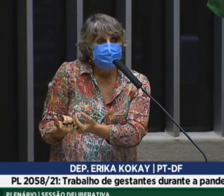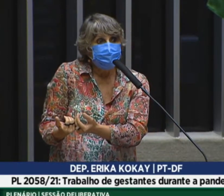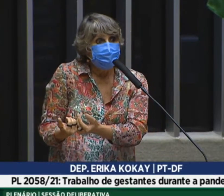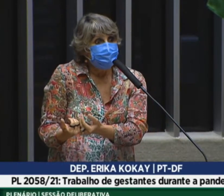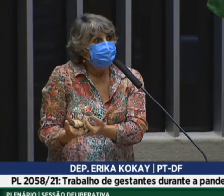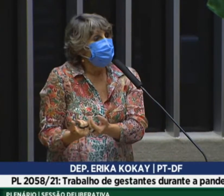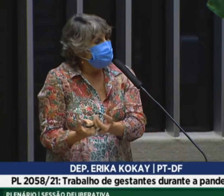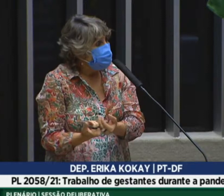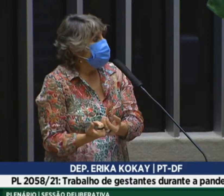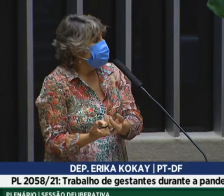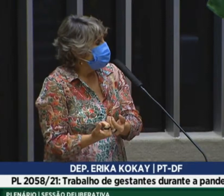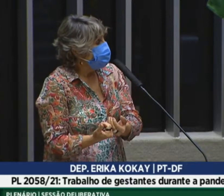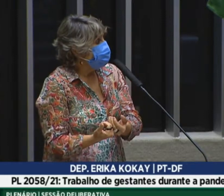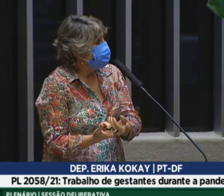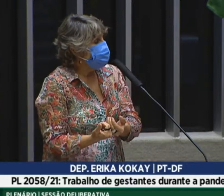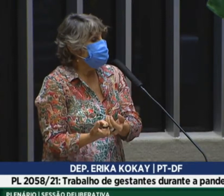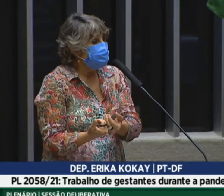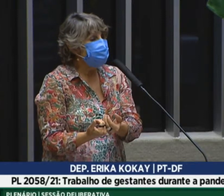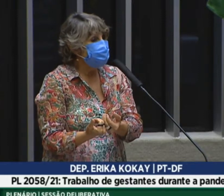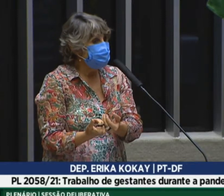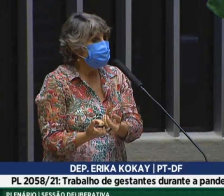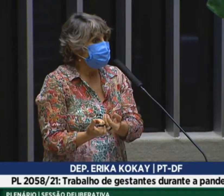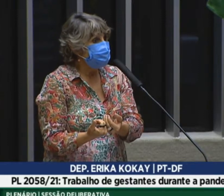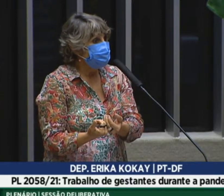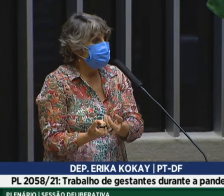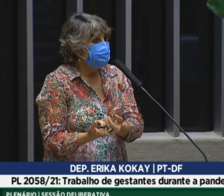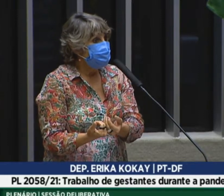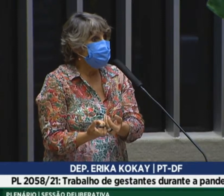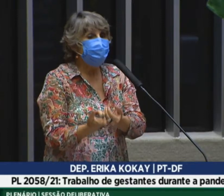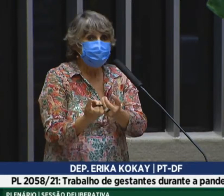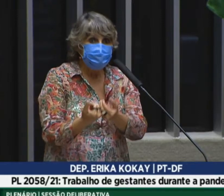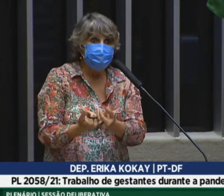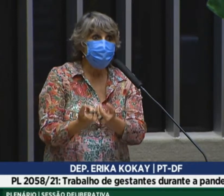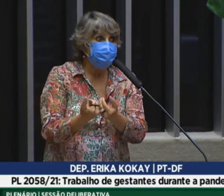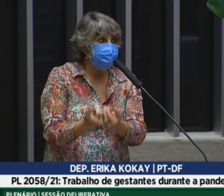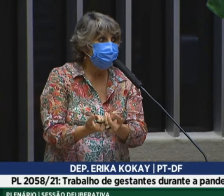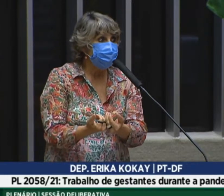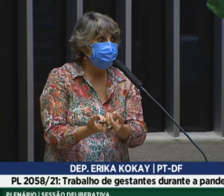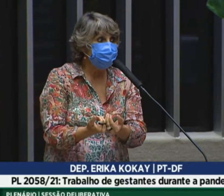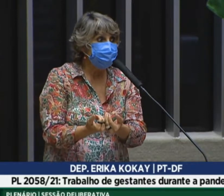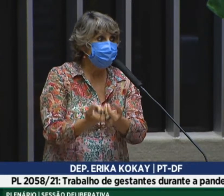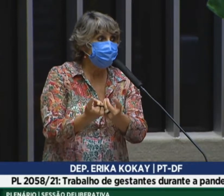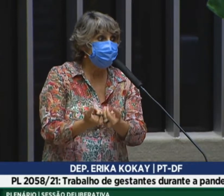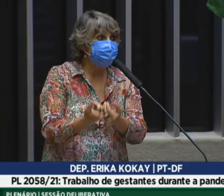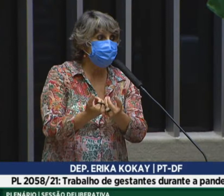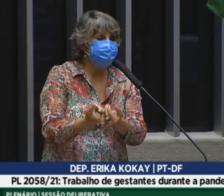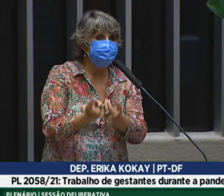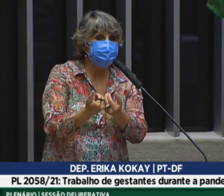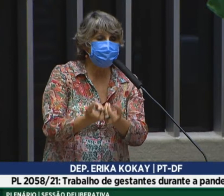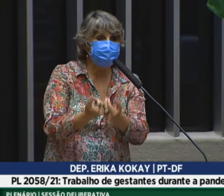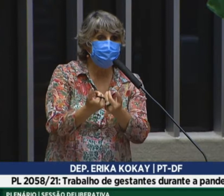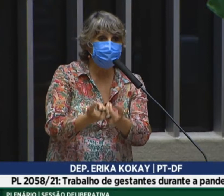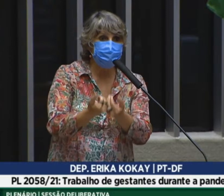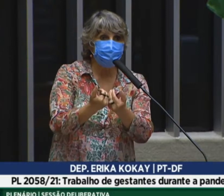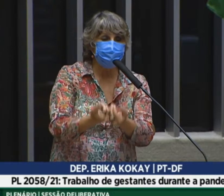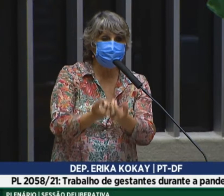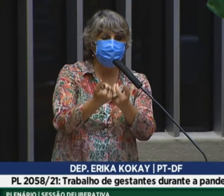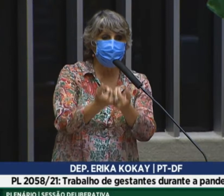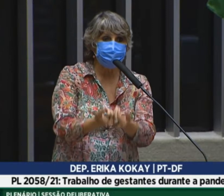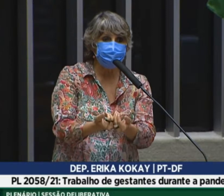VIDAS, E DOS SEUS BEBÊS. POR QUE AQUI, É BOM REPETIR, 77 POR CENTO DAS MORTES QUE ACONTECEM NO BRASIL, E NO MUNDO, SÃO DE BRASILEIRAS GRÁVIDAS, E PUÉRPERAS. E